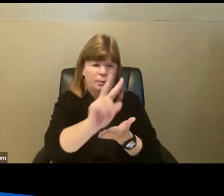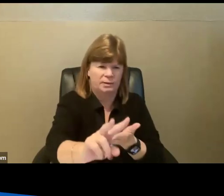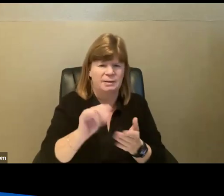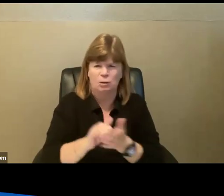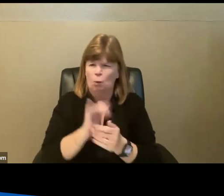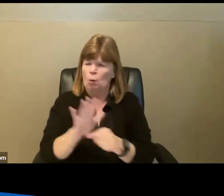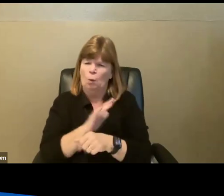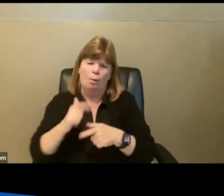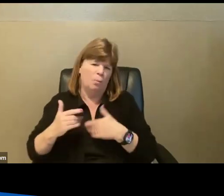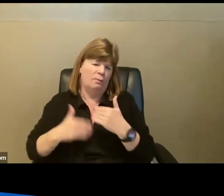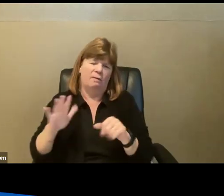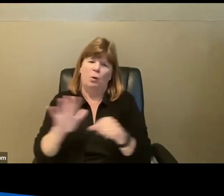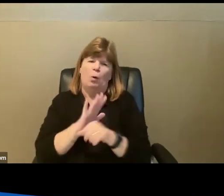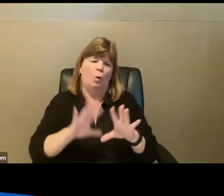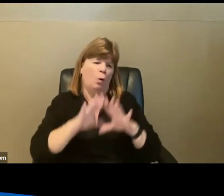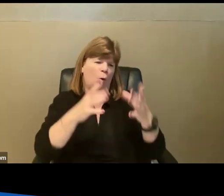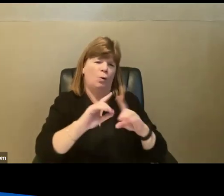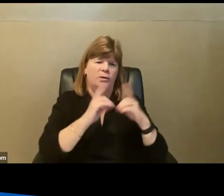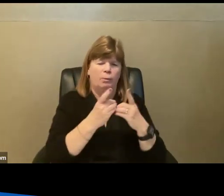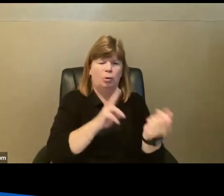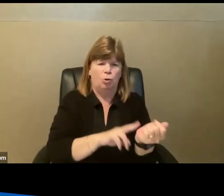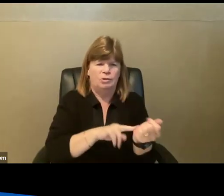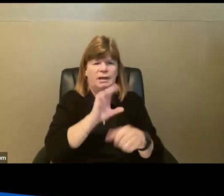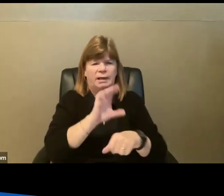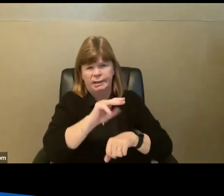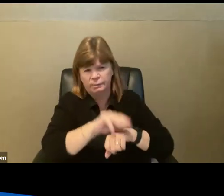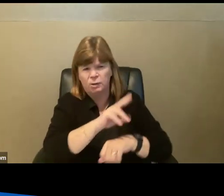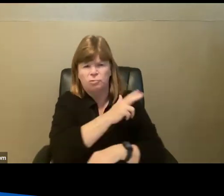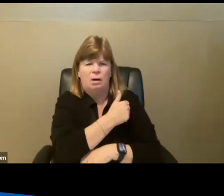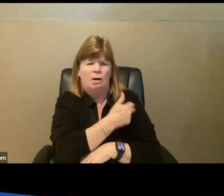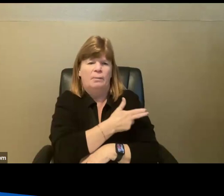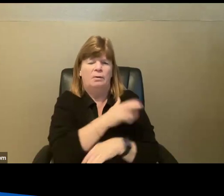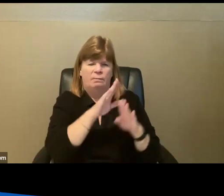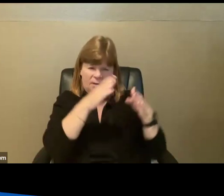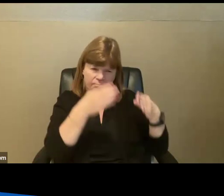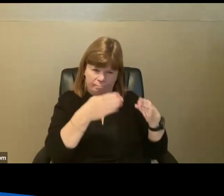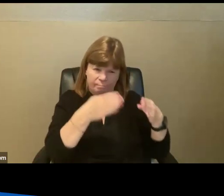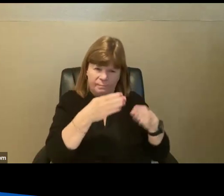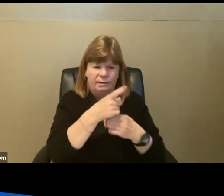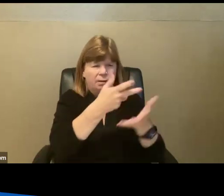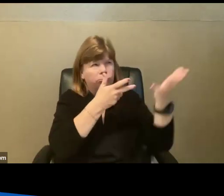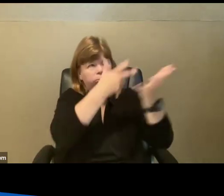Tienen todo un departamento, los administradores de casos de enfermería en el hospital, no hacen nada más que hablar con los administradores de casos del seguro.